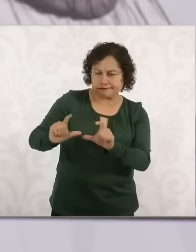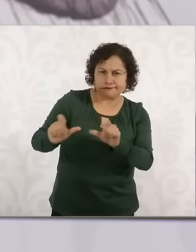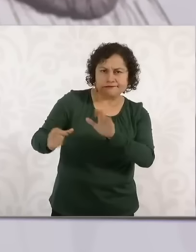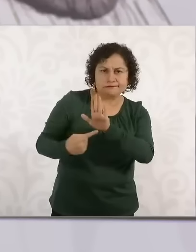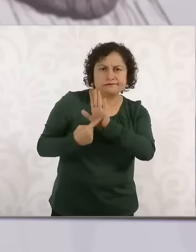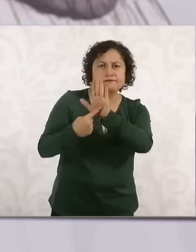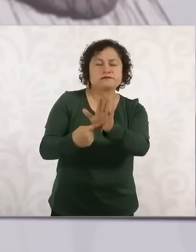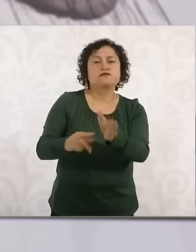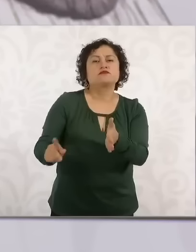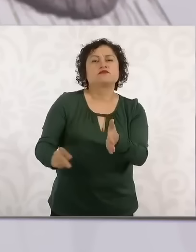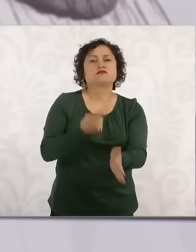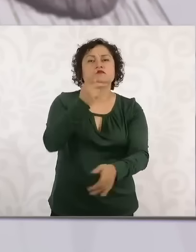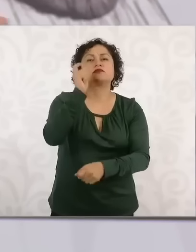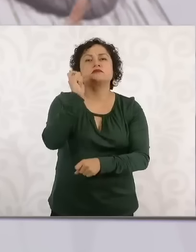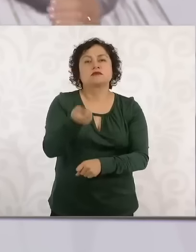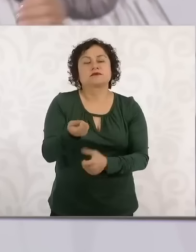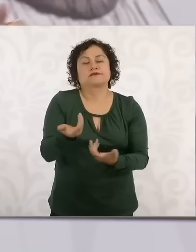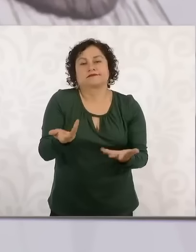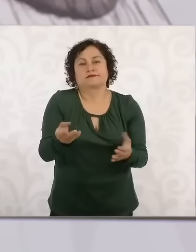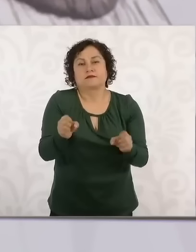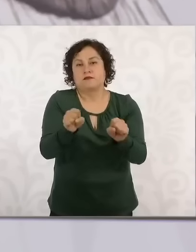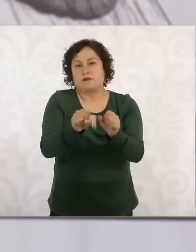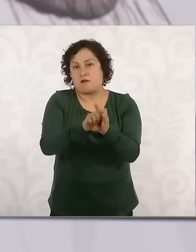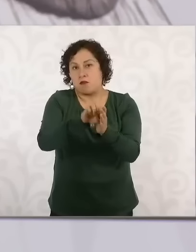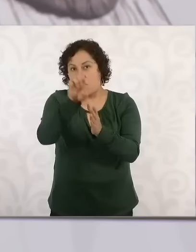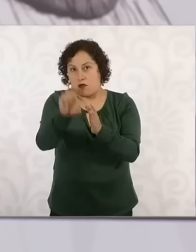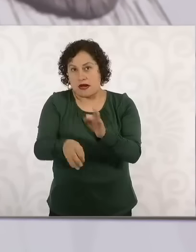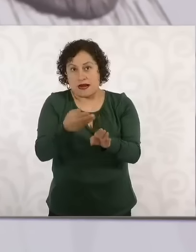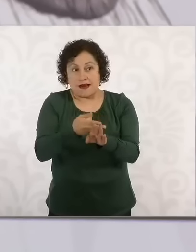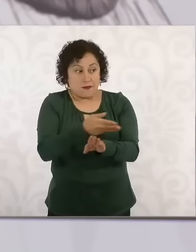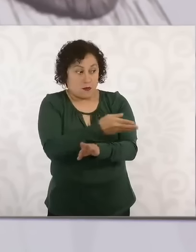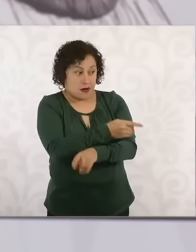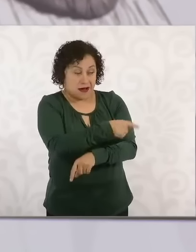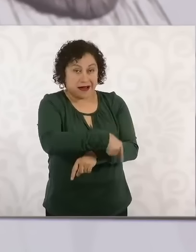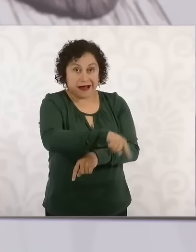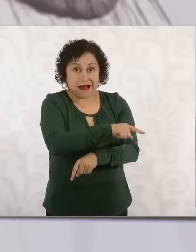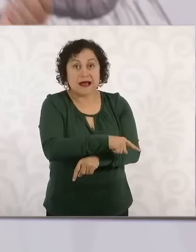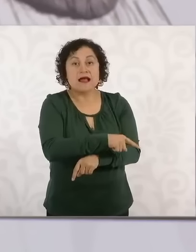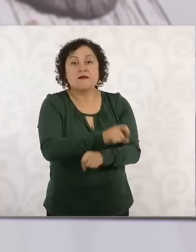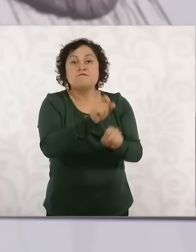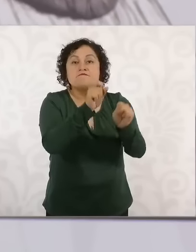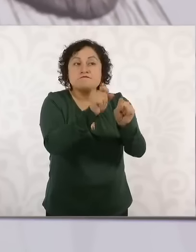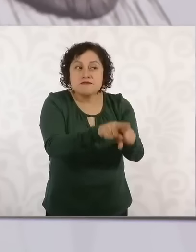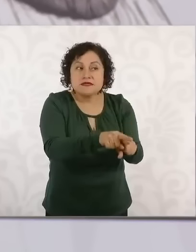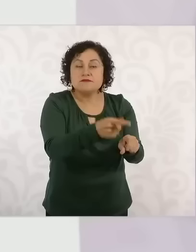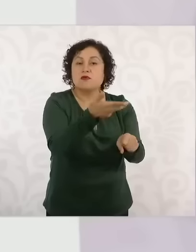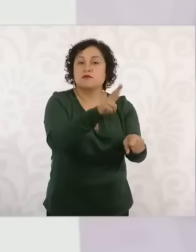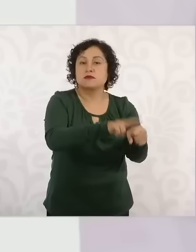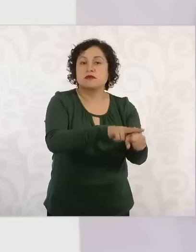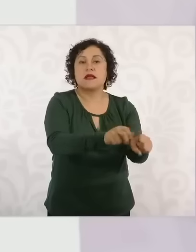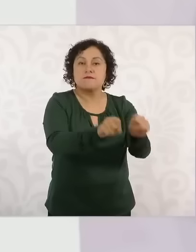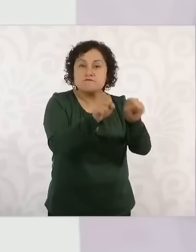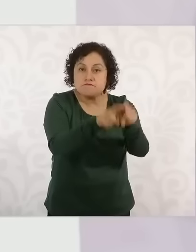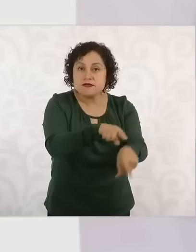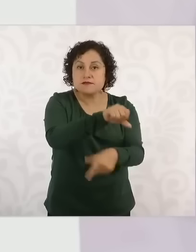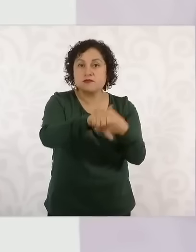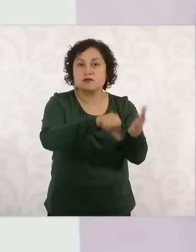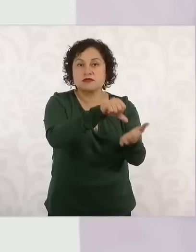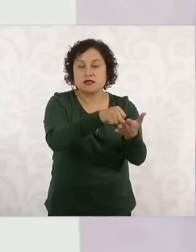pues eran los mismos hospitales y centros de salud que ahora se han ido renovando.